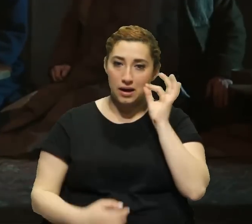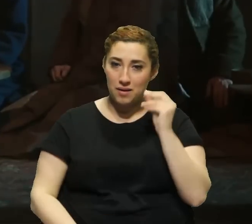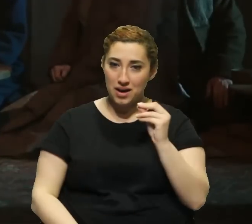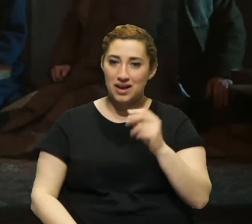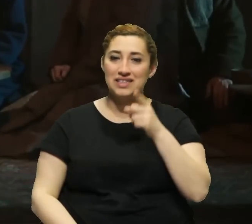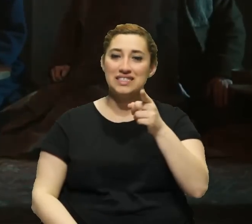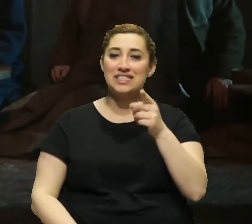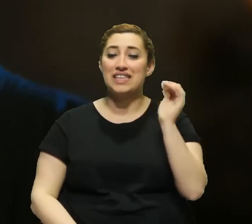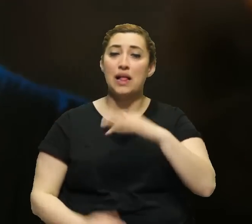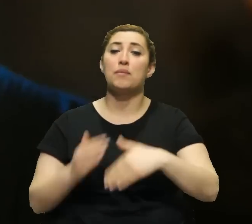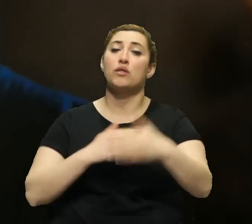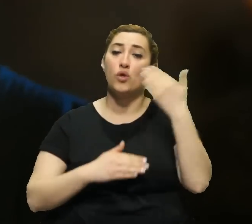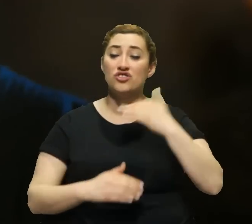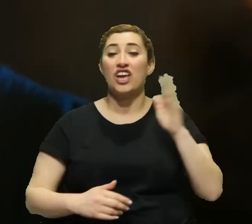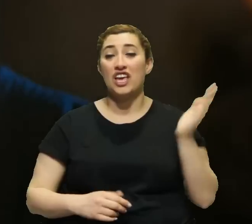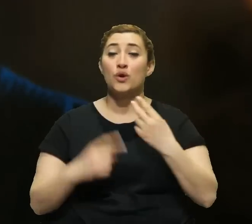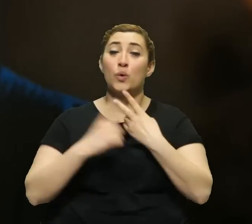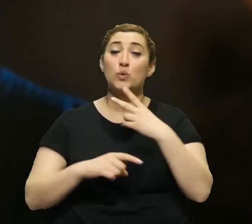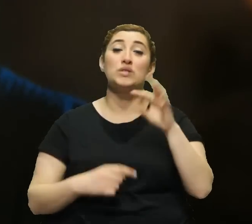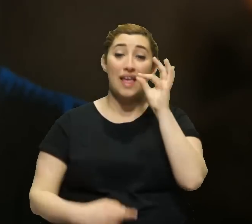...siz gelmezden evvel keşke Yunus Efendi...